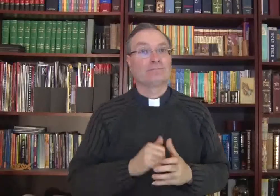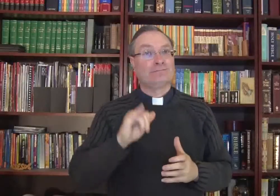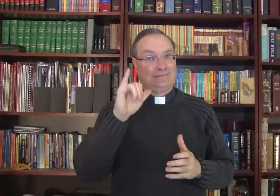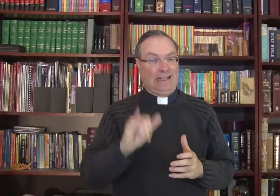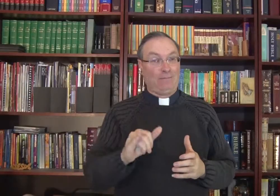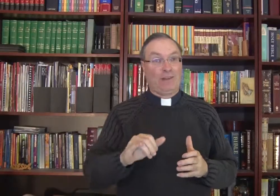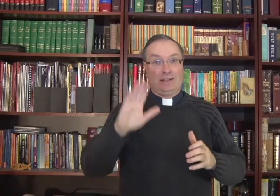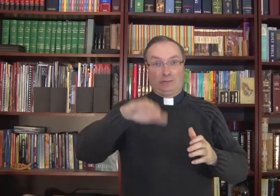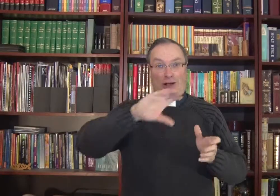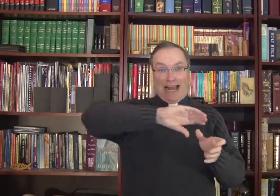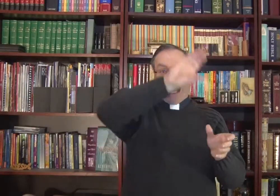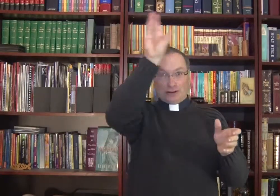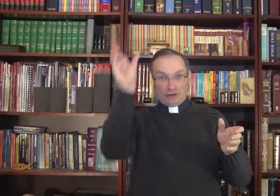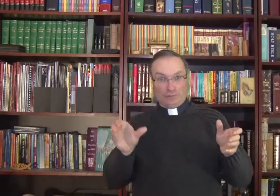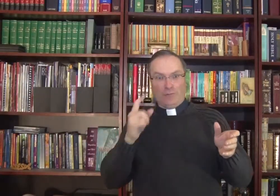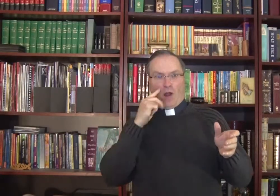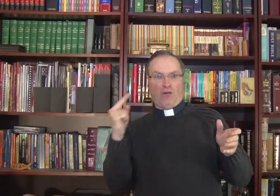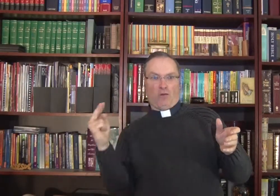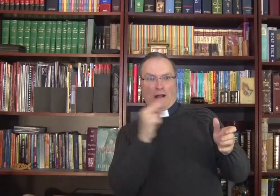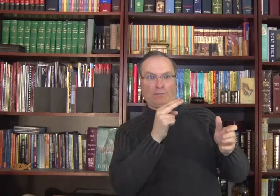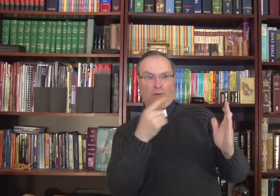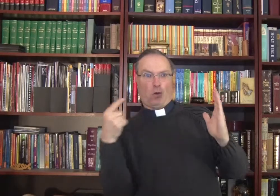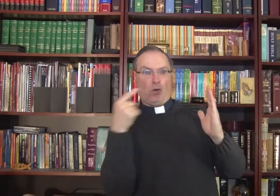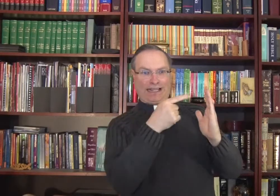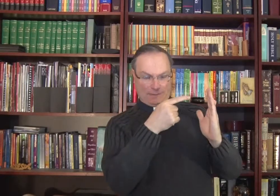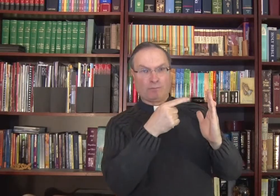C'est ça, sur l'Arc on voit d’un côté,